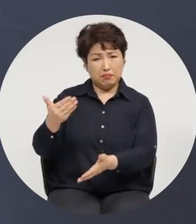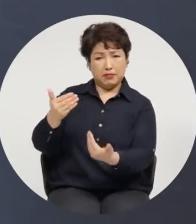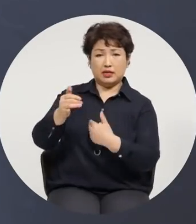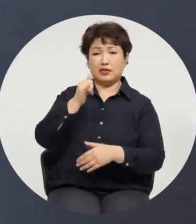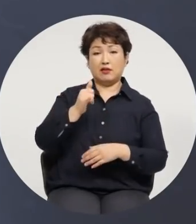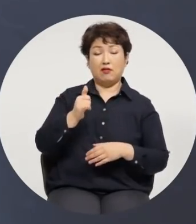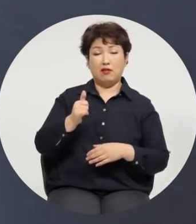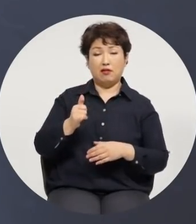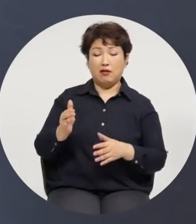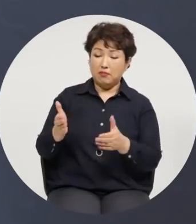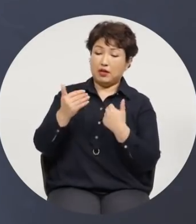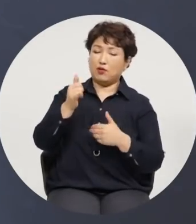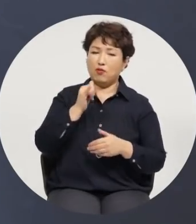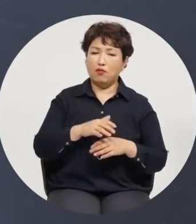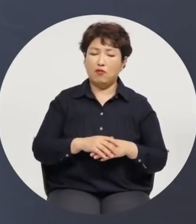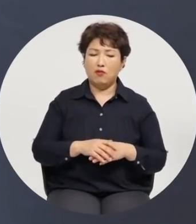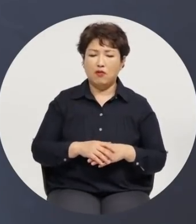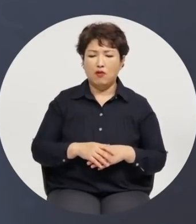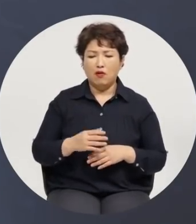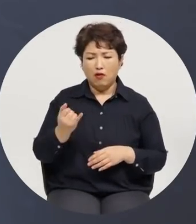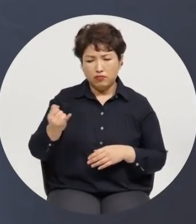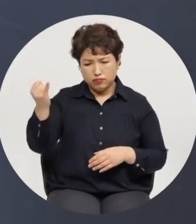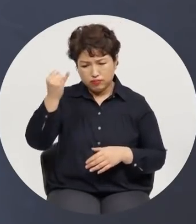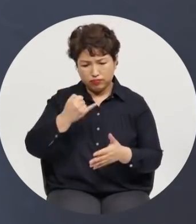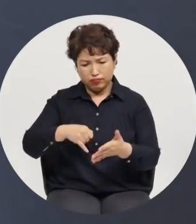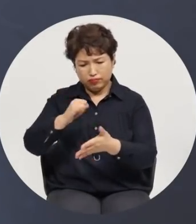엄마가 언니 편을 들면 동생이 상처 입어요